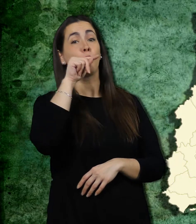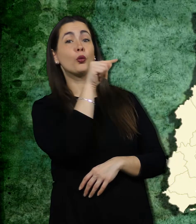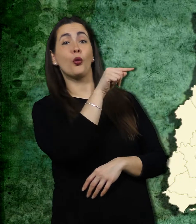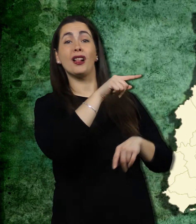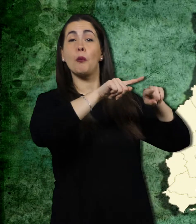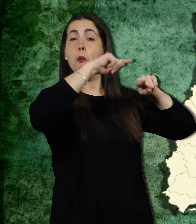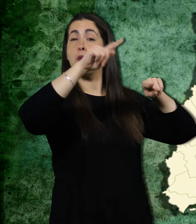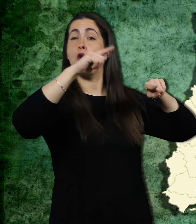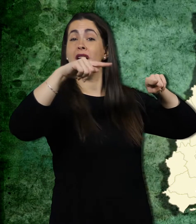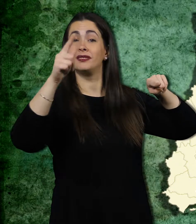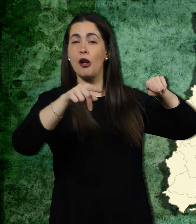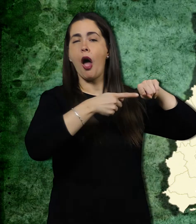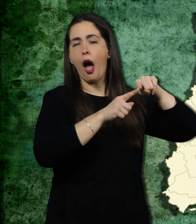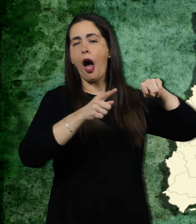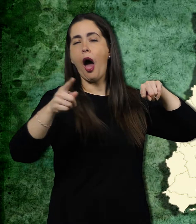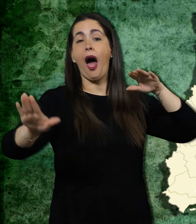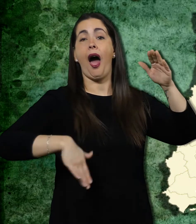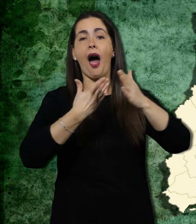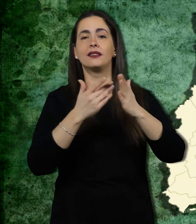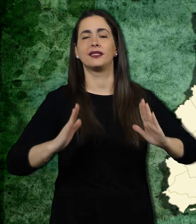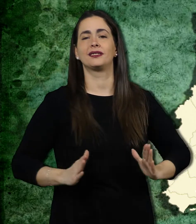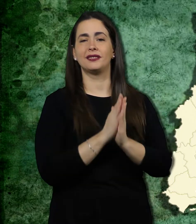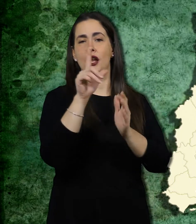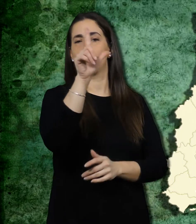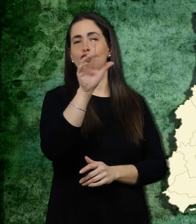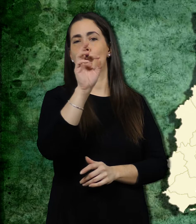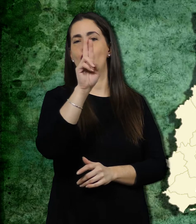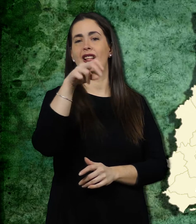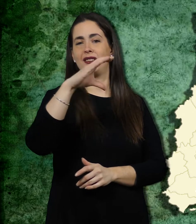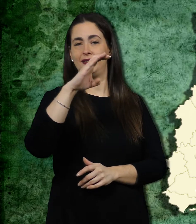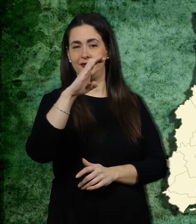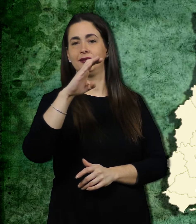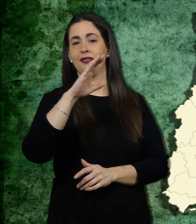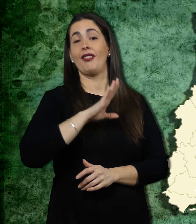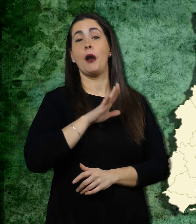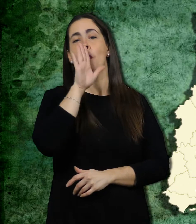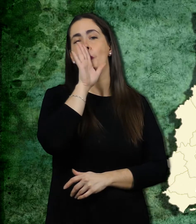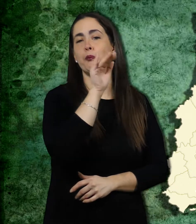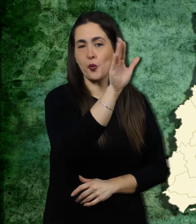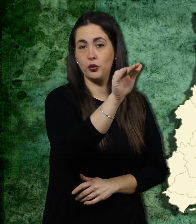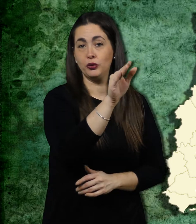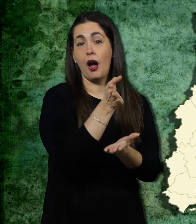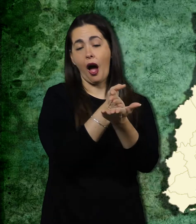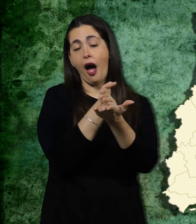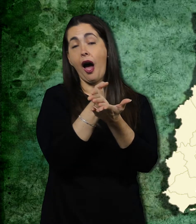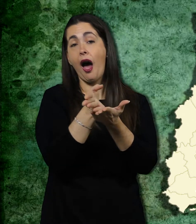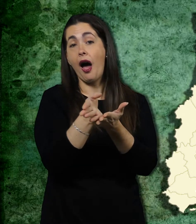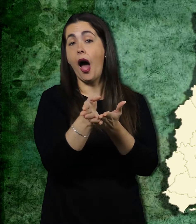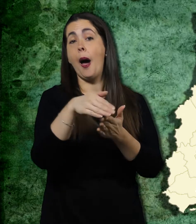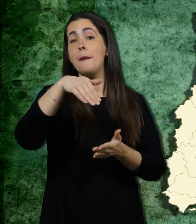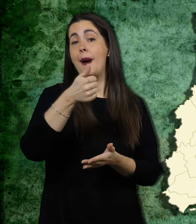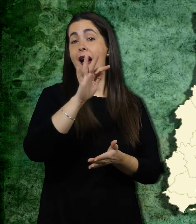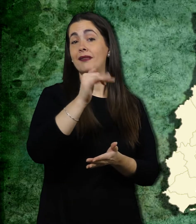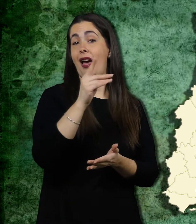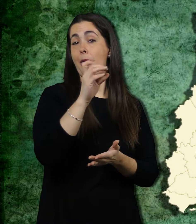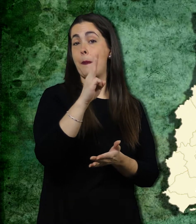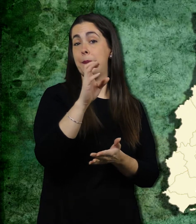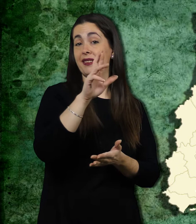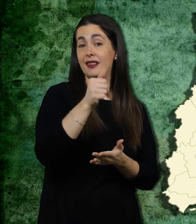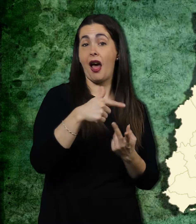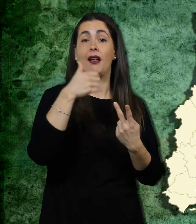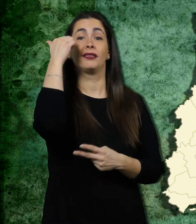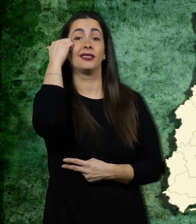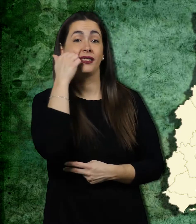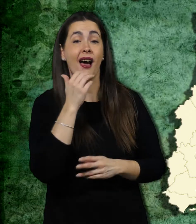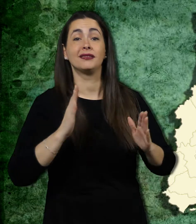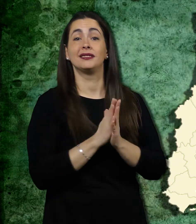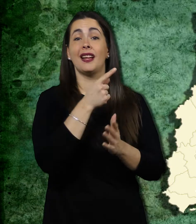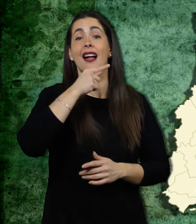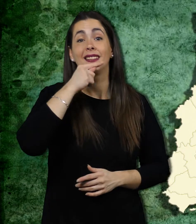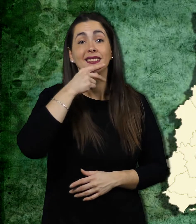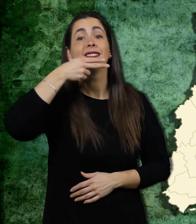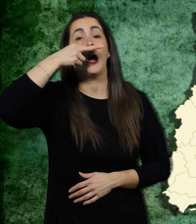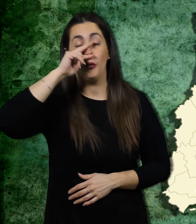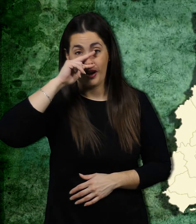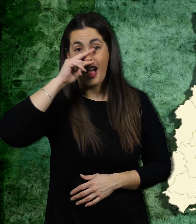i de Sant Llorenç del Munt passant per Matadepera, Terrassa, Sant Quirze i Sant Cugat del Vallès.